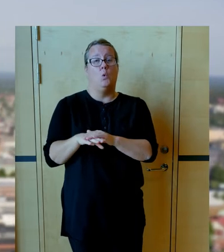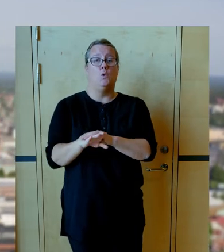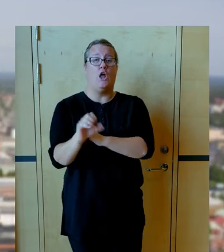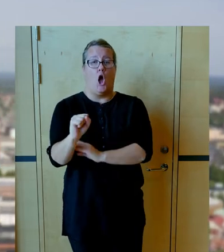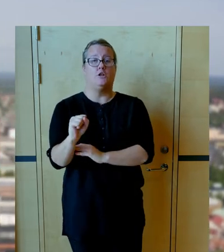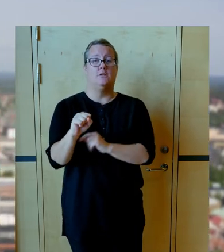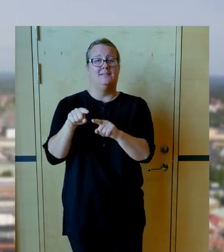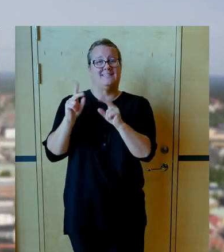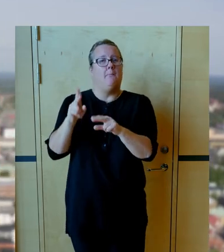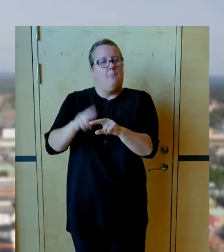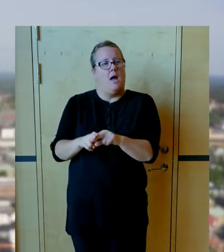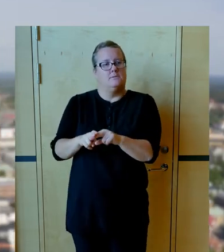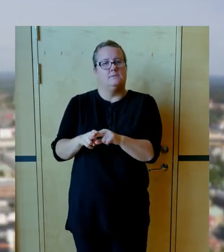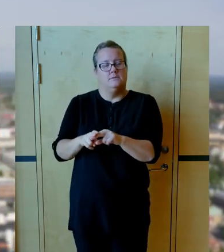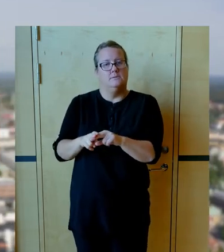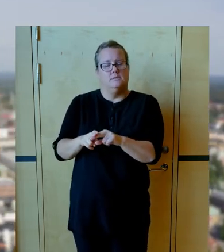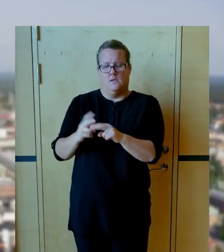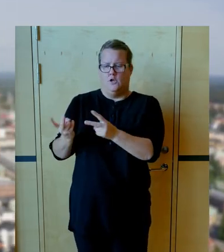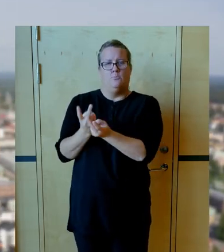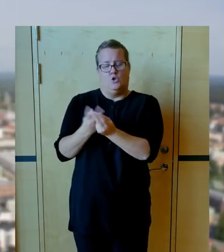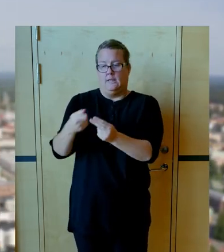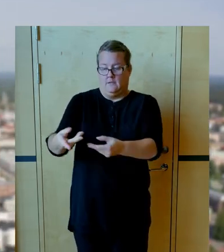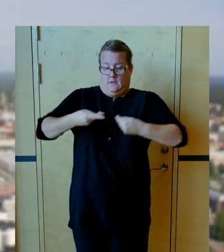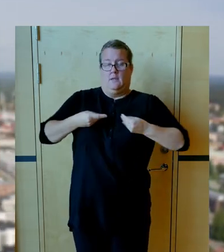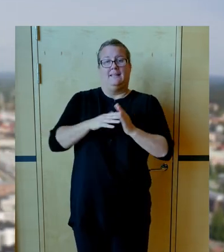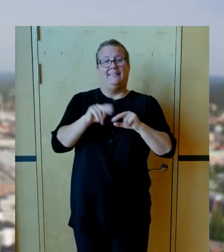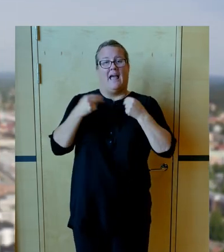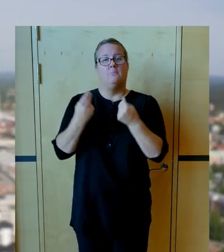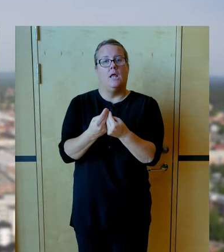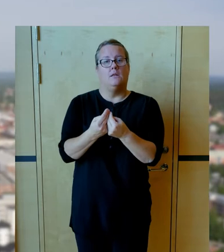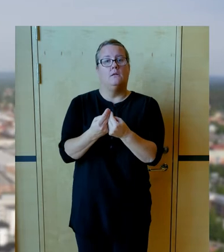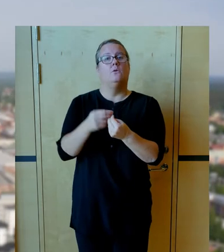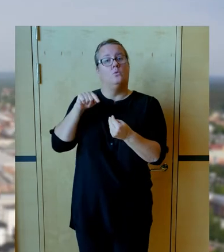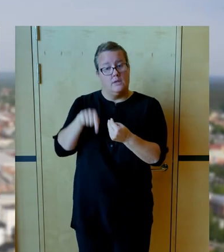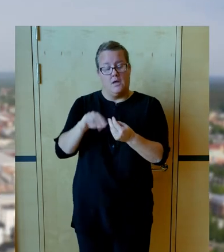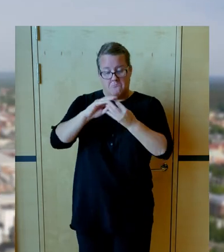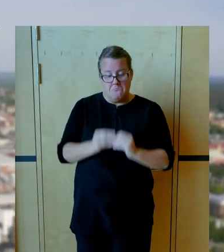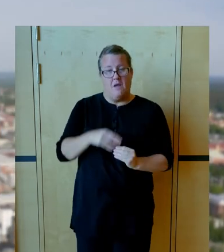Dagens fattar våra beslut i nämnden att ta fram våra politiska förslag där